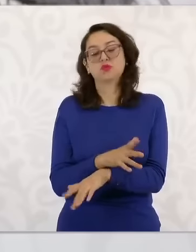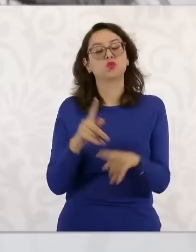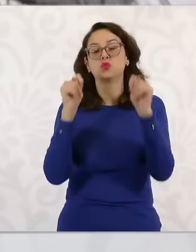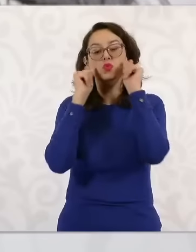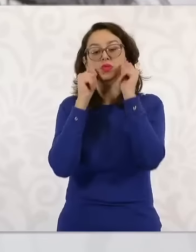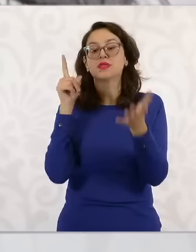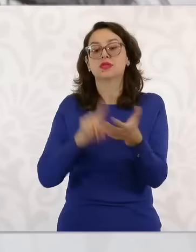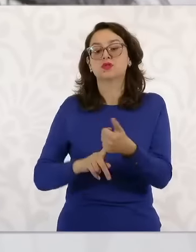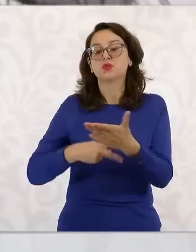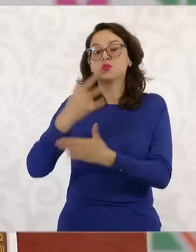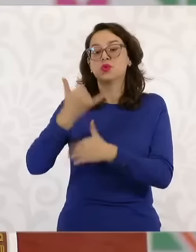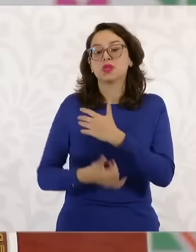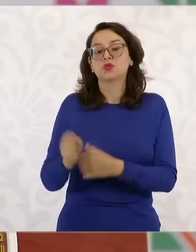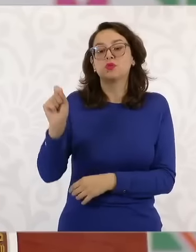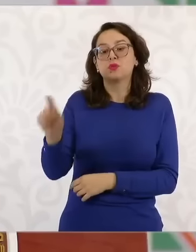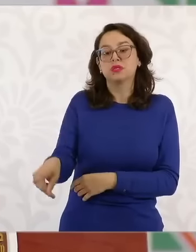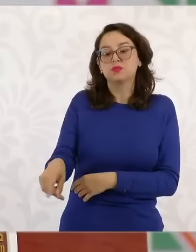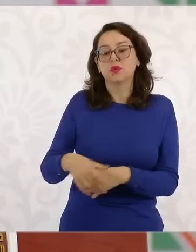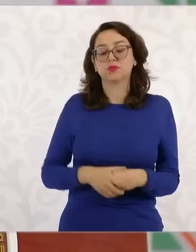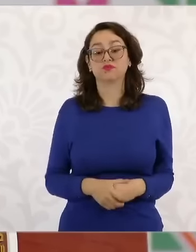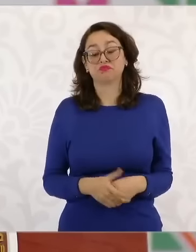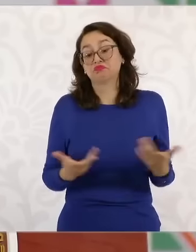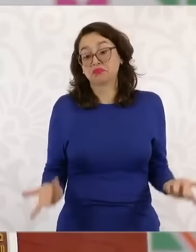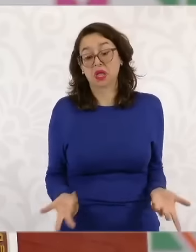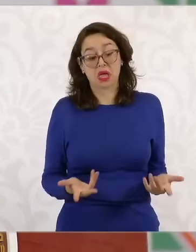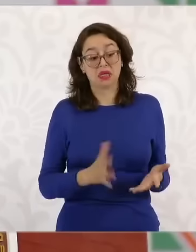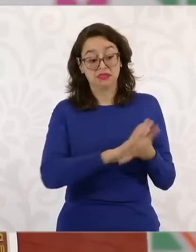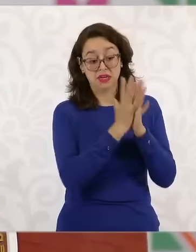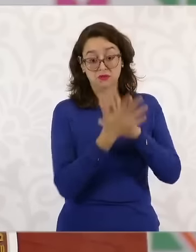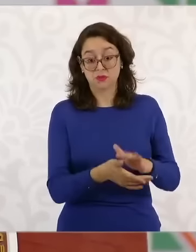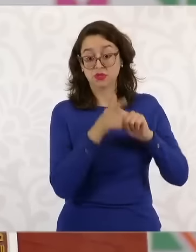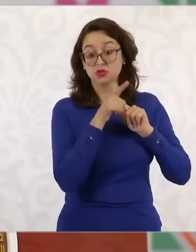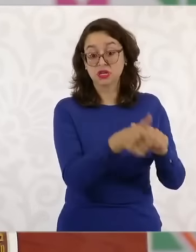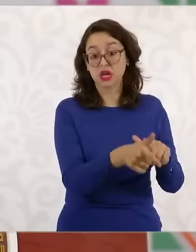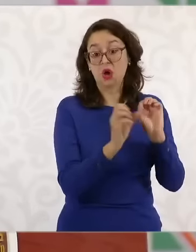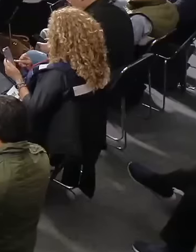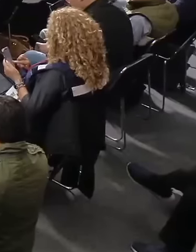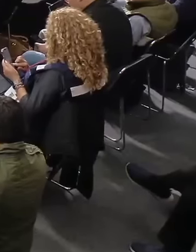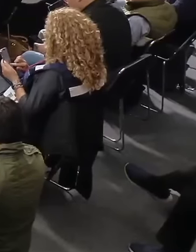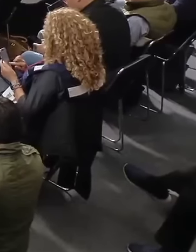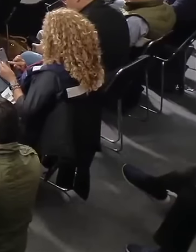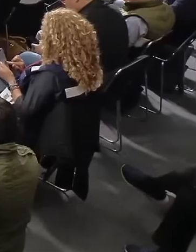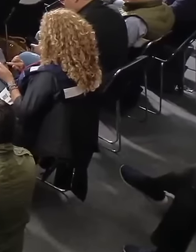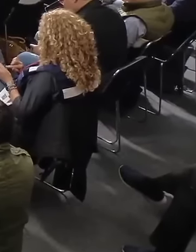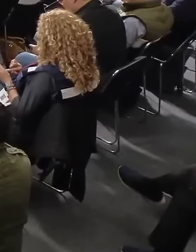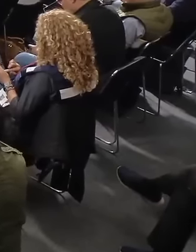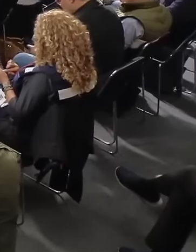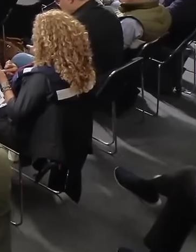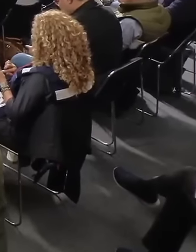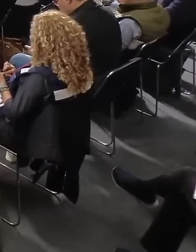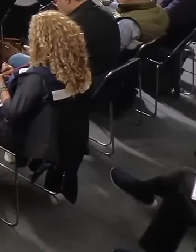la transformación o regresar a la corrupción. Se puede decir que murió el PRIAN y nació en Macpán.